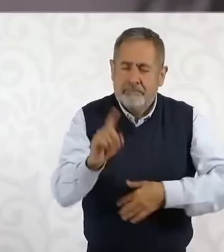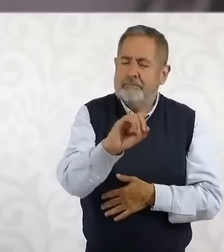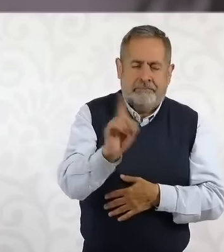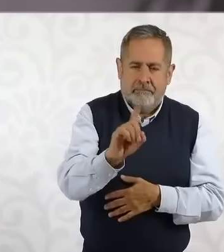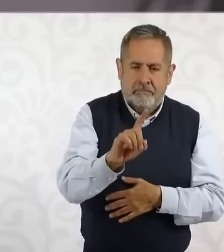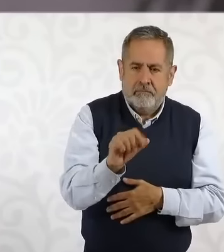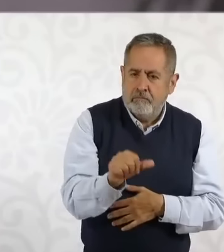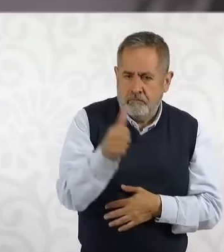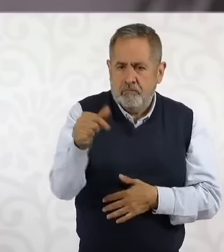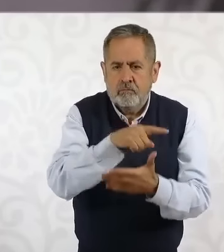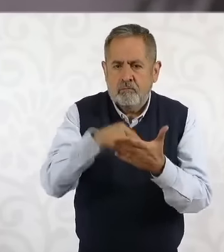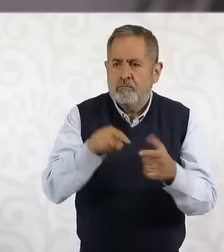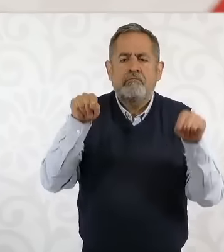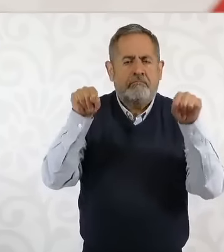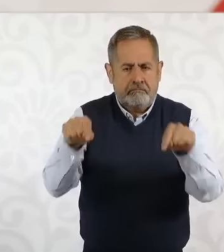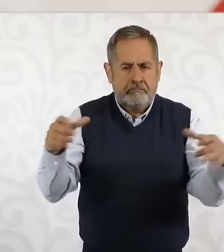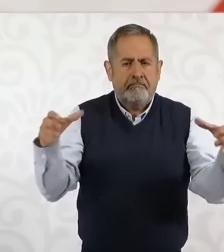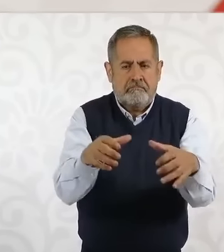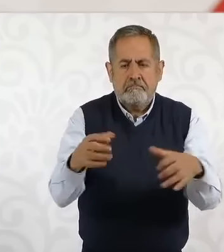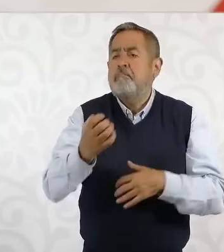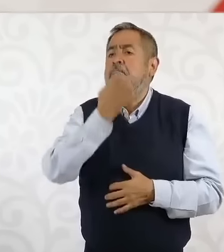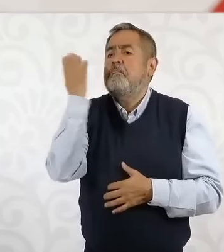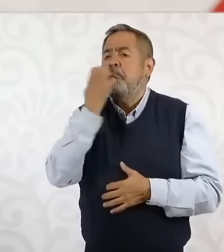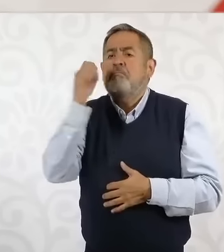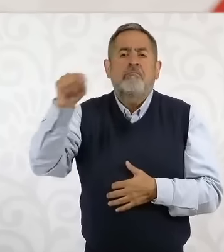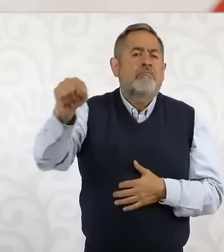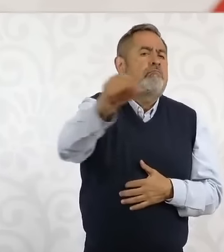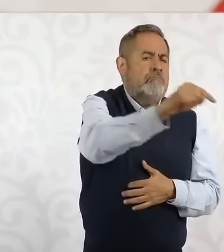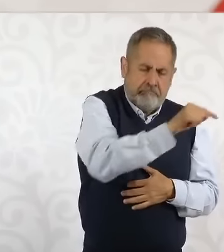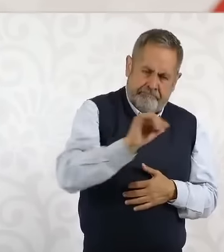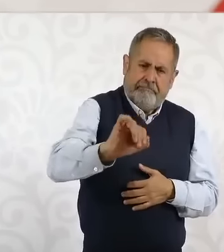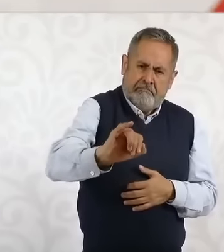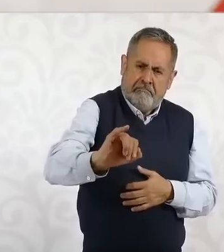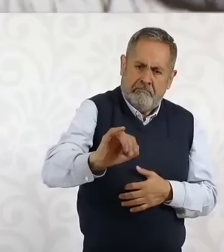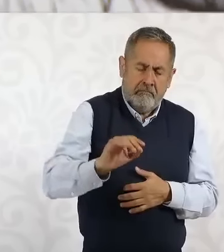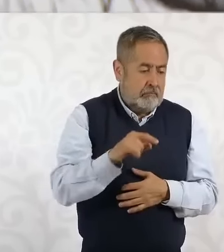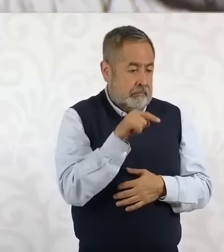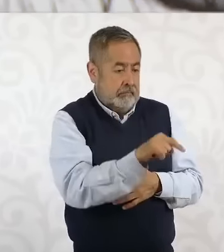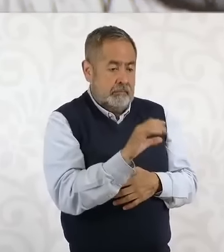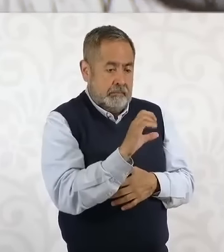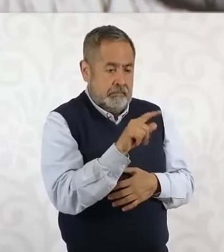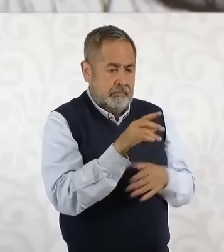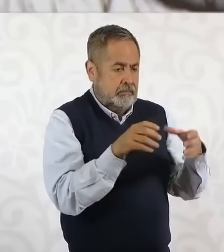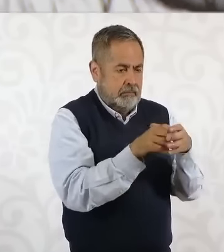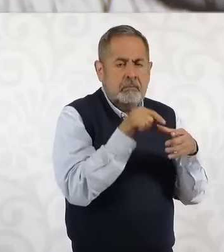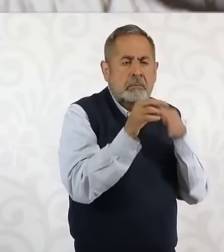¿Cuáles son esos espacios? Las escuelas. Entonces el la gente tiene su espacio de difusión.